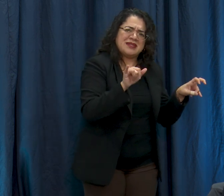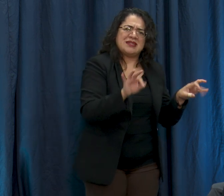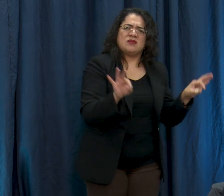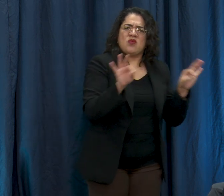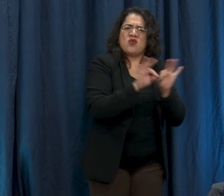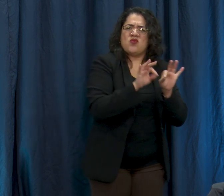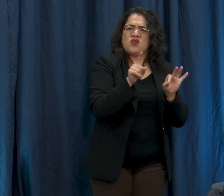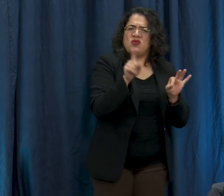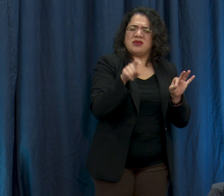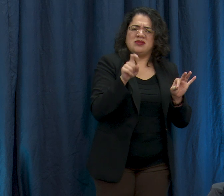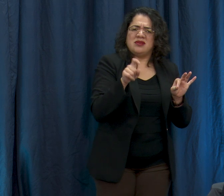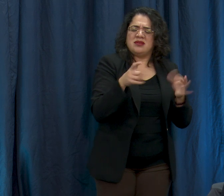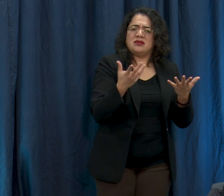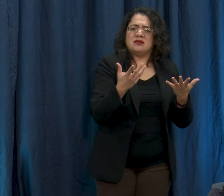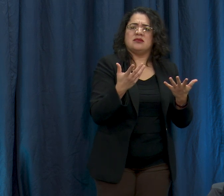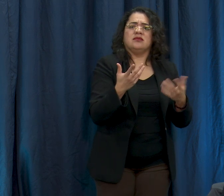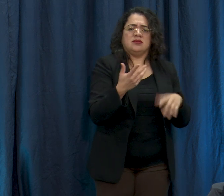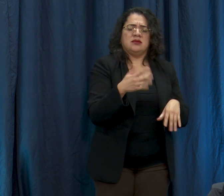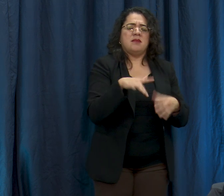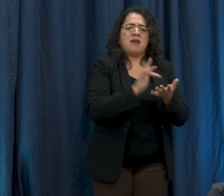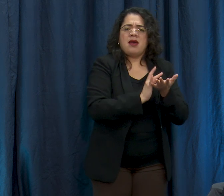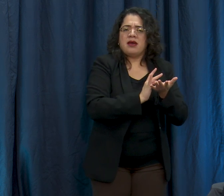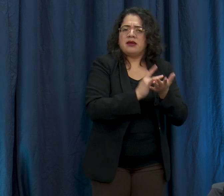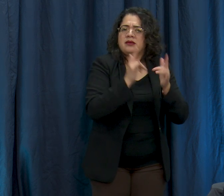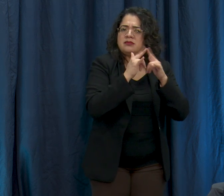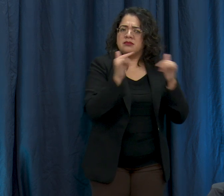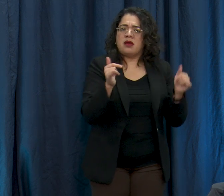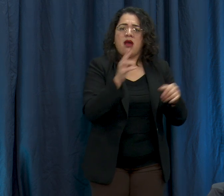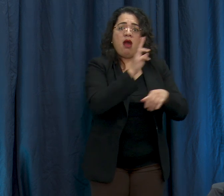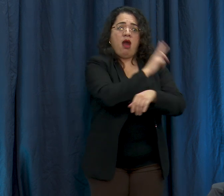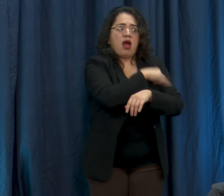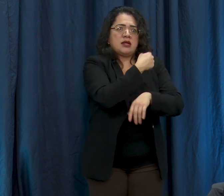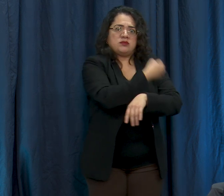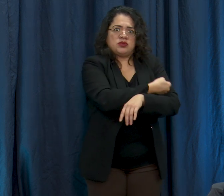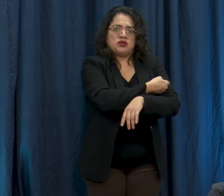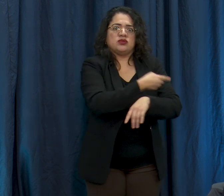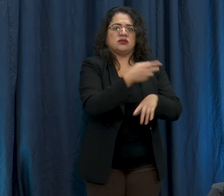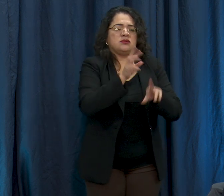también SE han establecido hospitals afuera de la Salle's de emergencia del